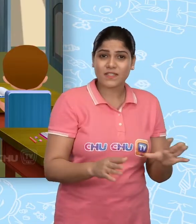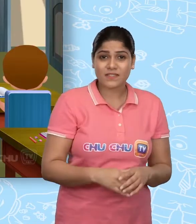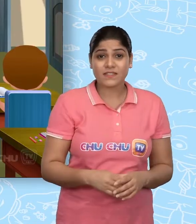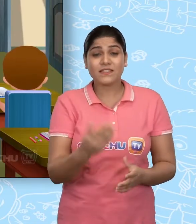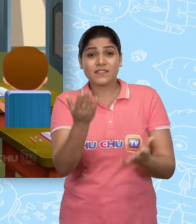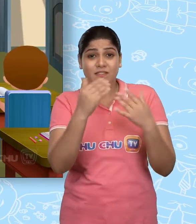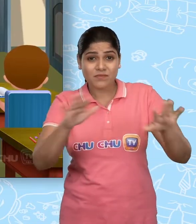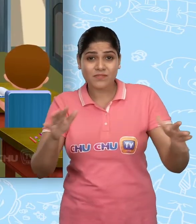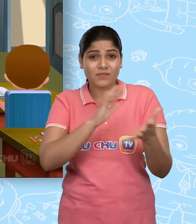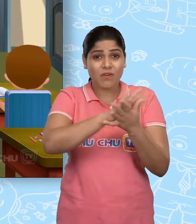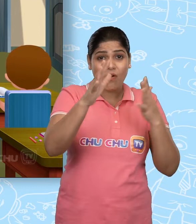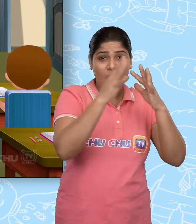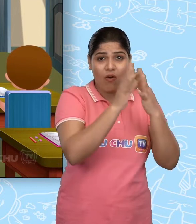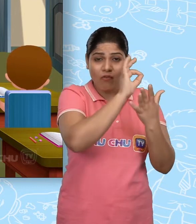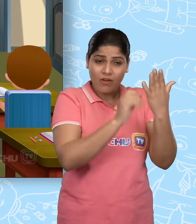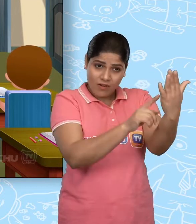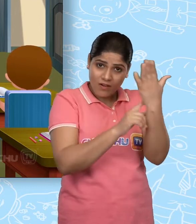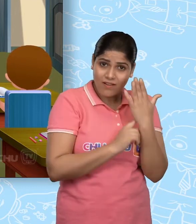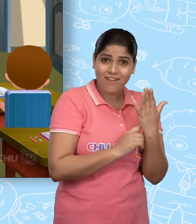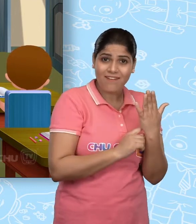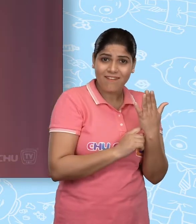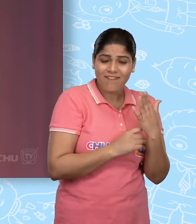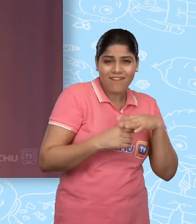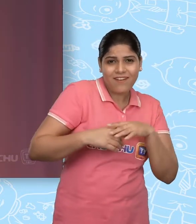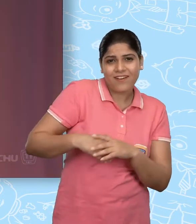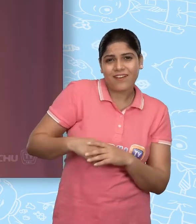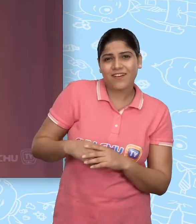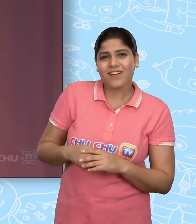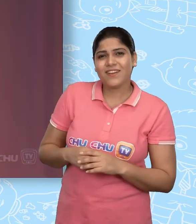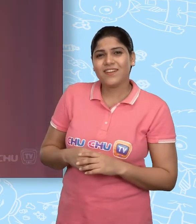इसलिए बच्चो चलिए अपना अपना homework दिखाईये। हाँ?